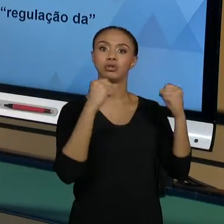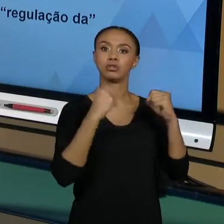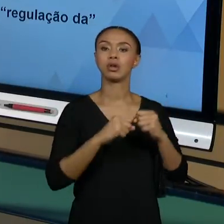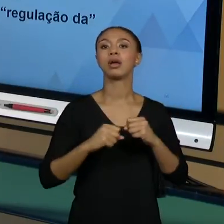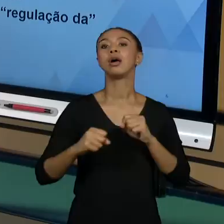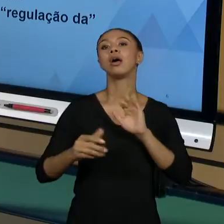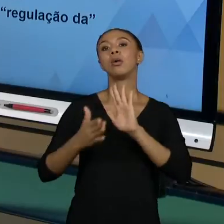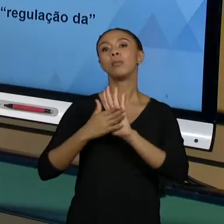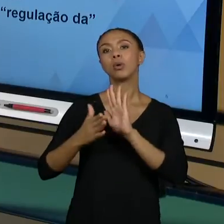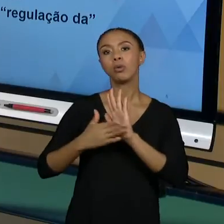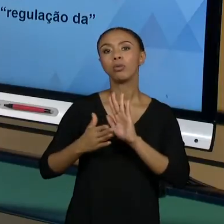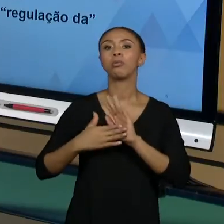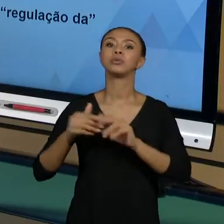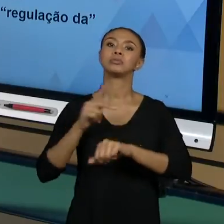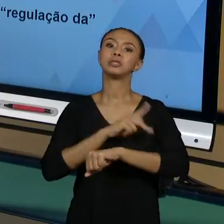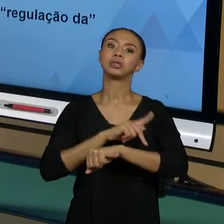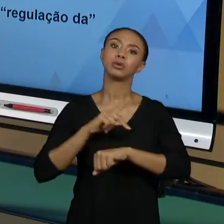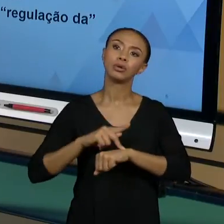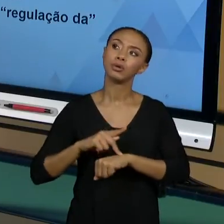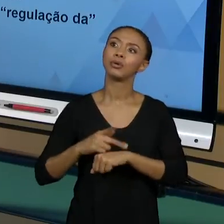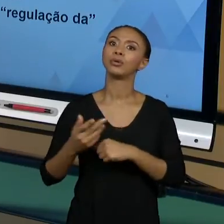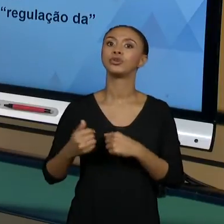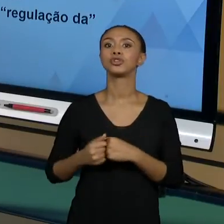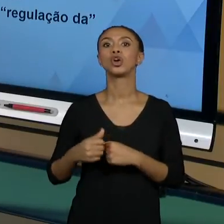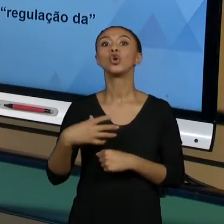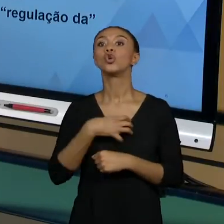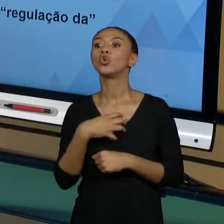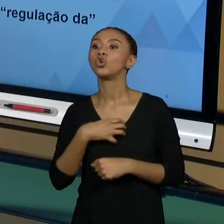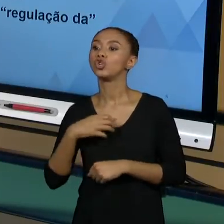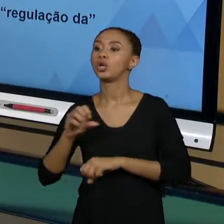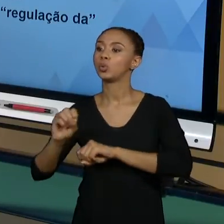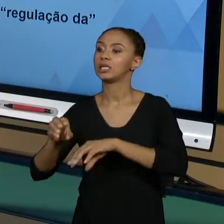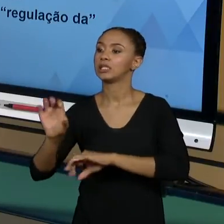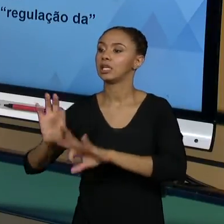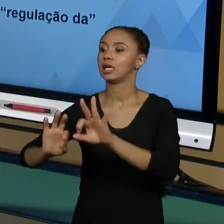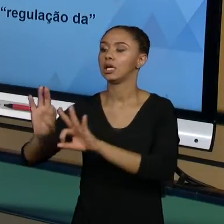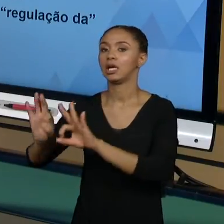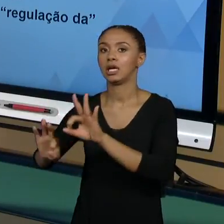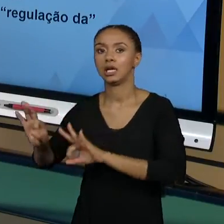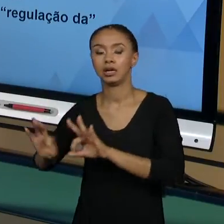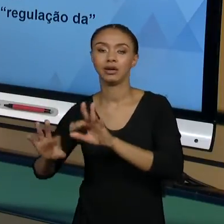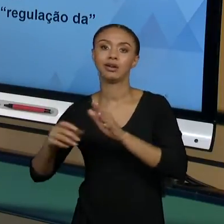PEDAGÓGICA DA ESCOLA, UMA MANEIRA DE ORGANIZAR O ENSINO, OU SEJA, AS AÇÕES POLÍTICAS PROCURAM